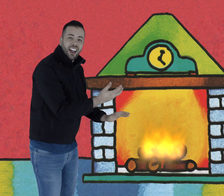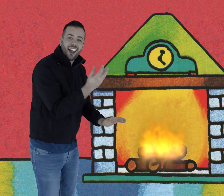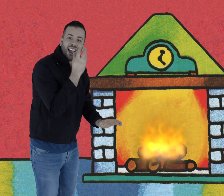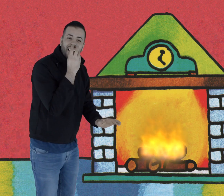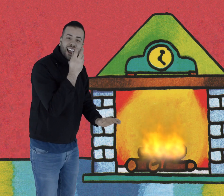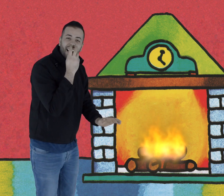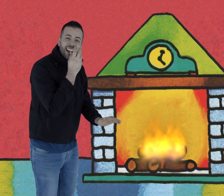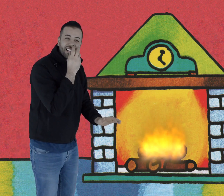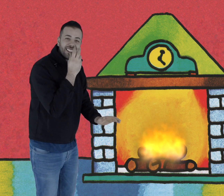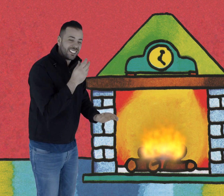che caldo !